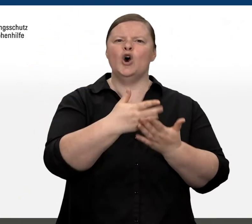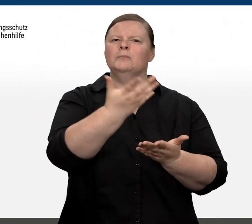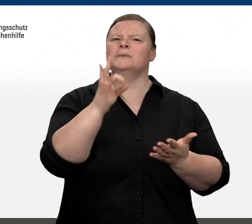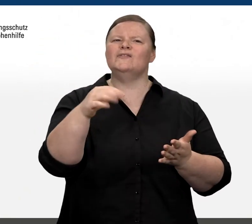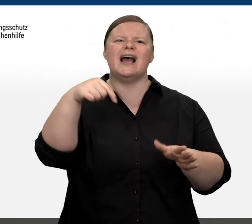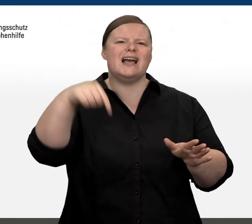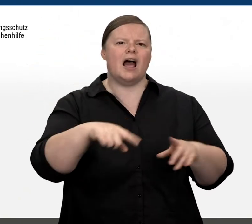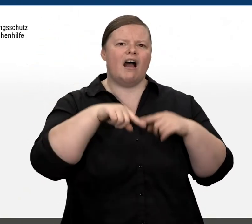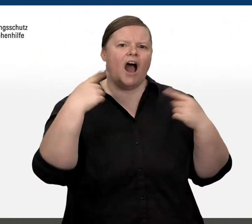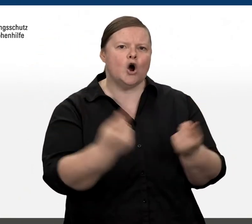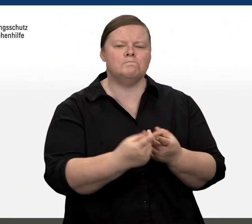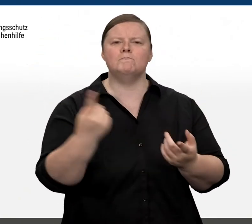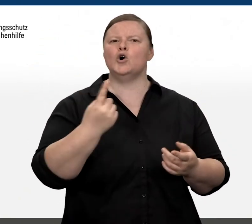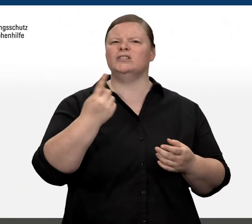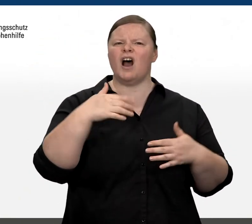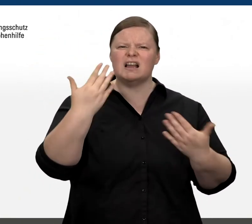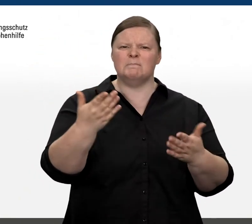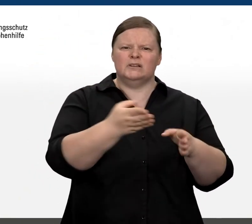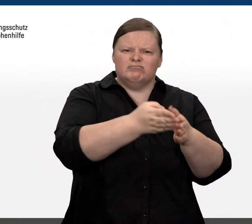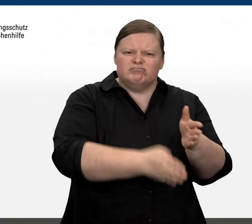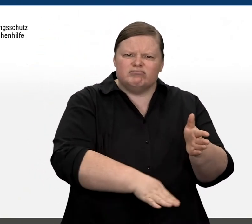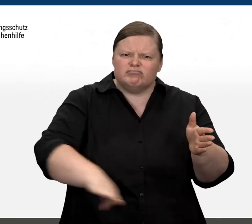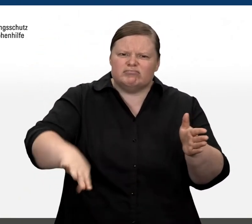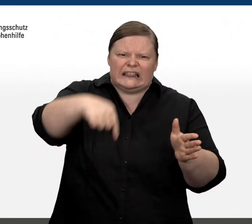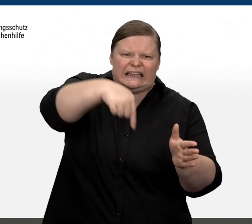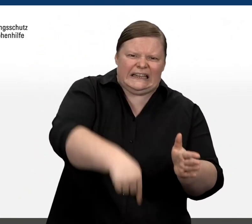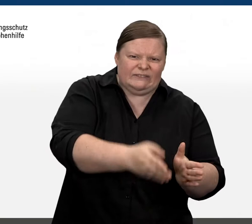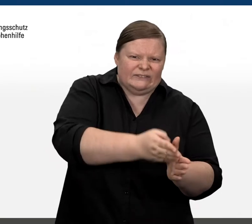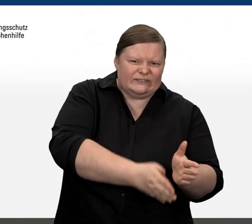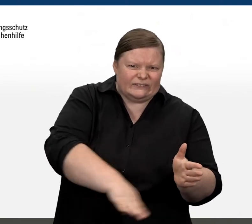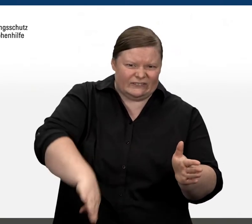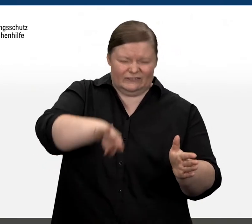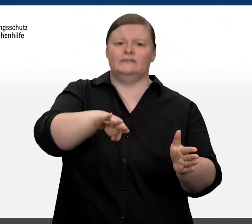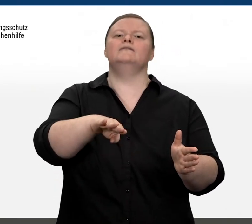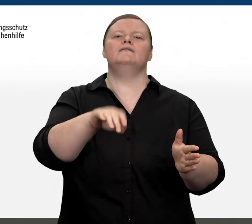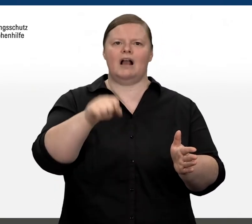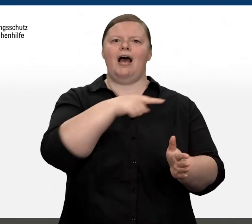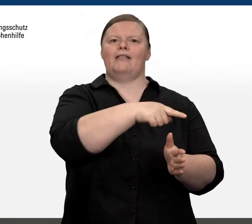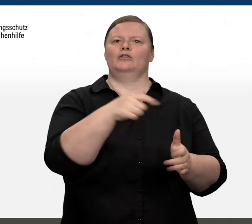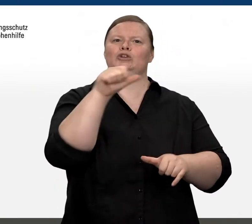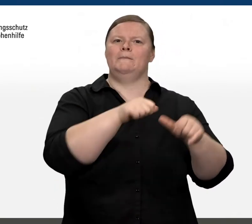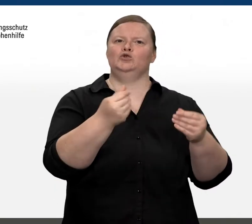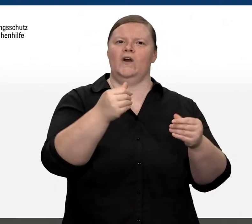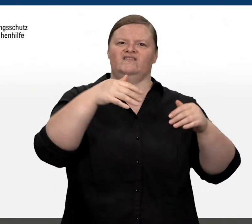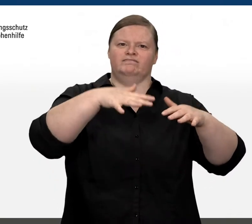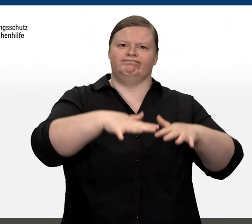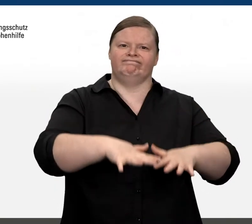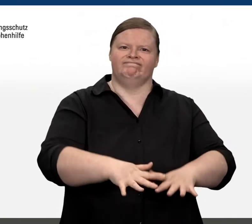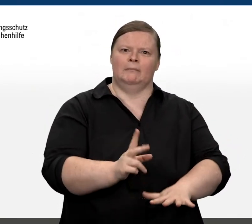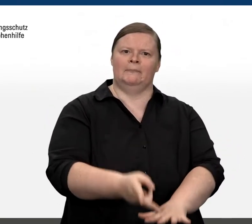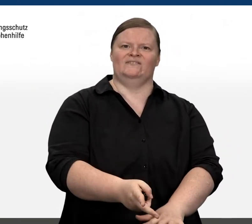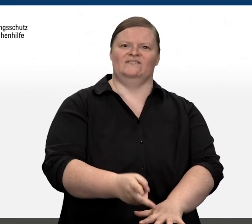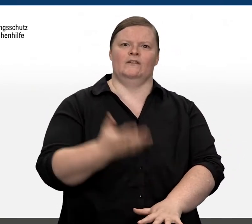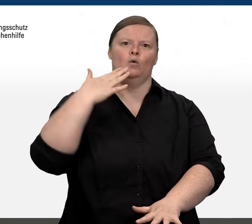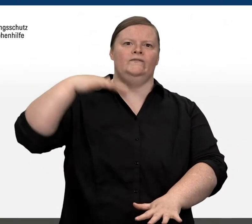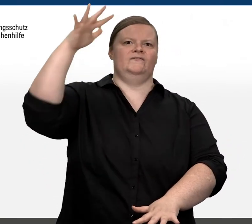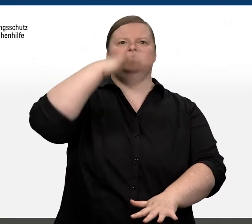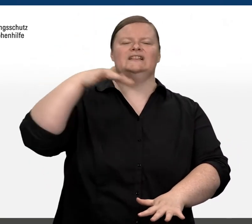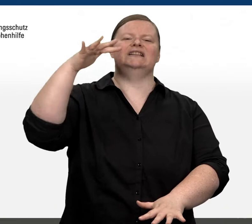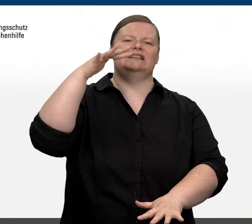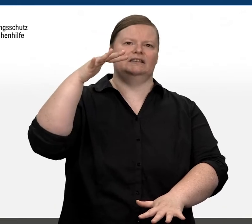können sie sich in Senken oder Kellerräumen sammeln,